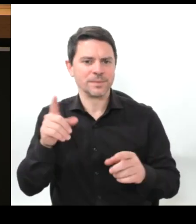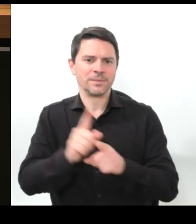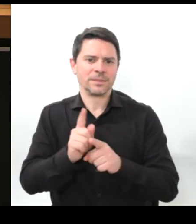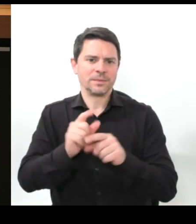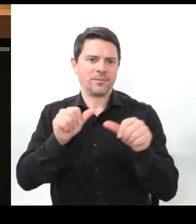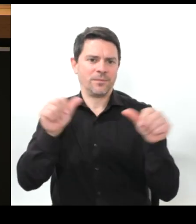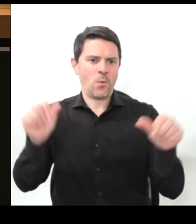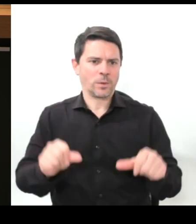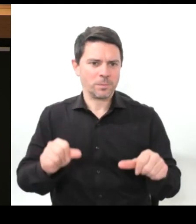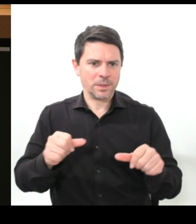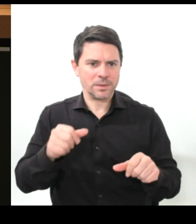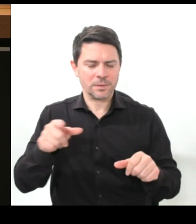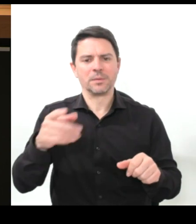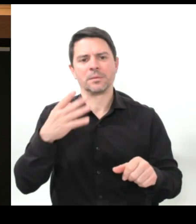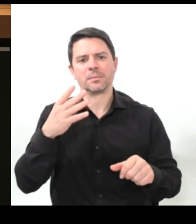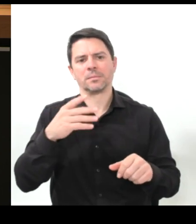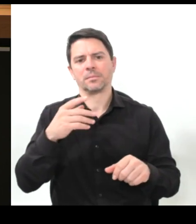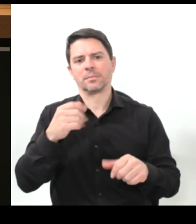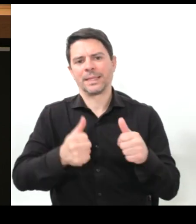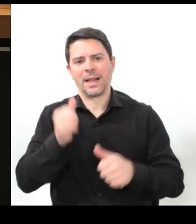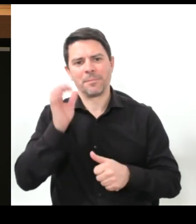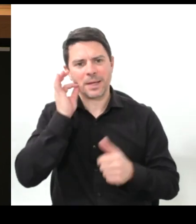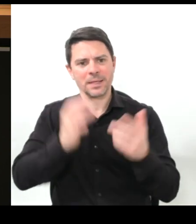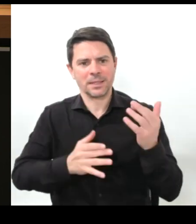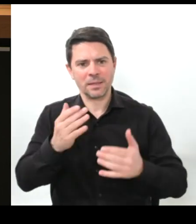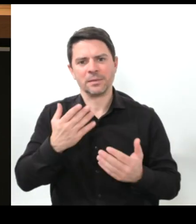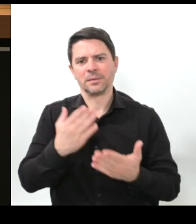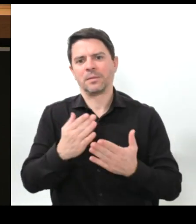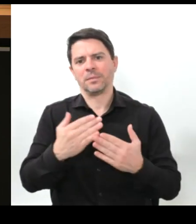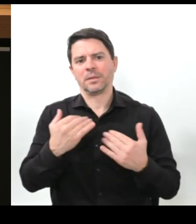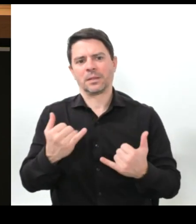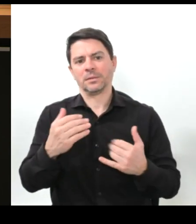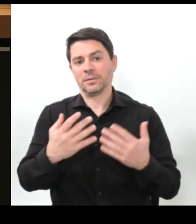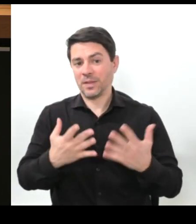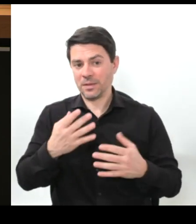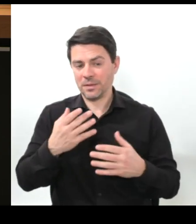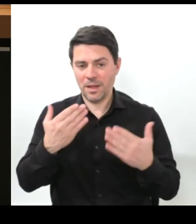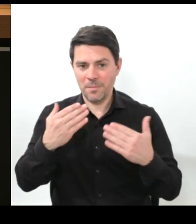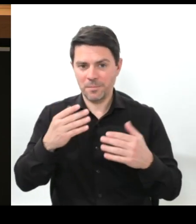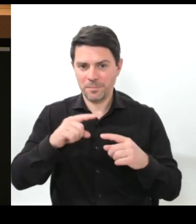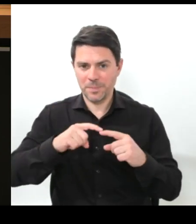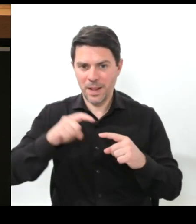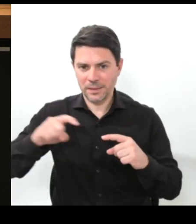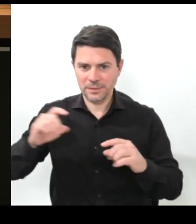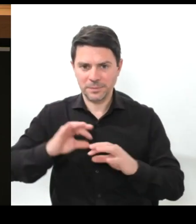Mit den insgesamt sieben Punkten, die Sie ja auflisten, ist entweder bereits bestehende Gesetzeslage